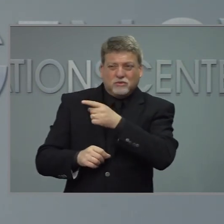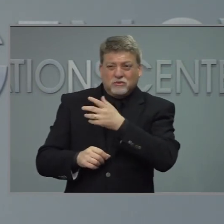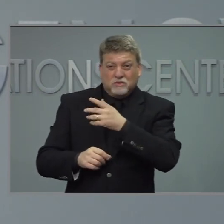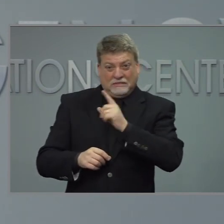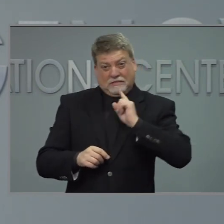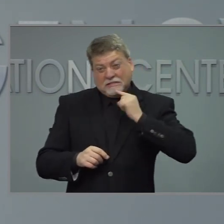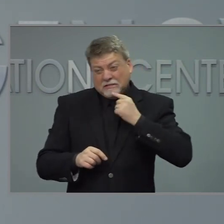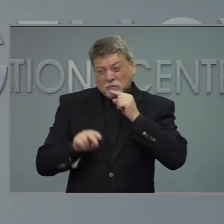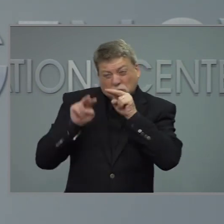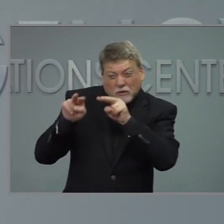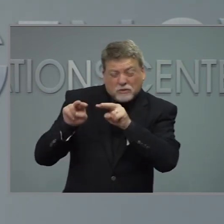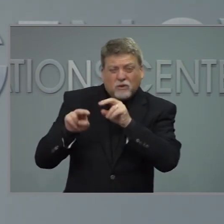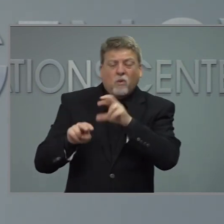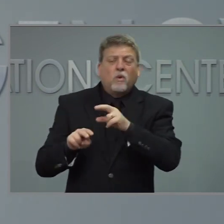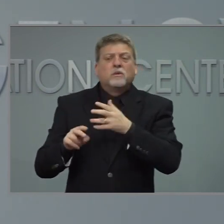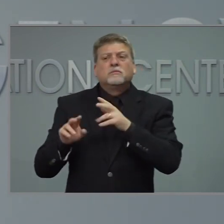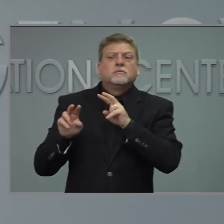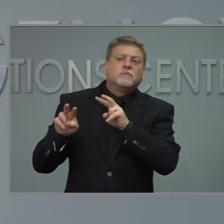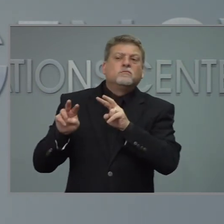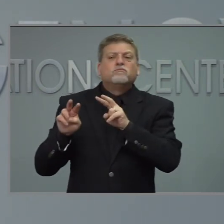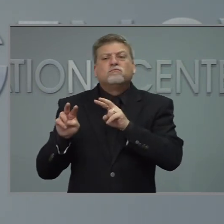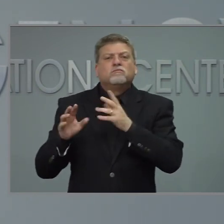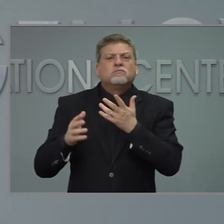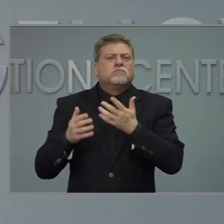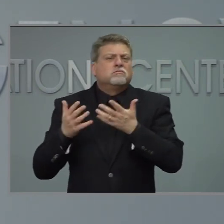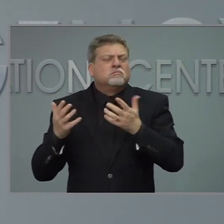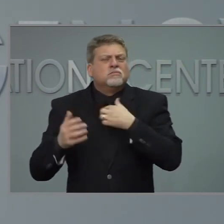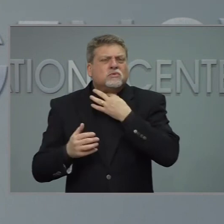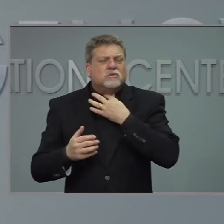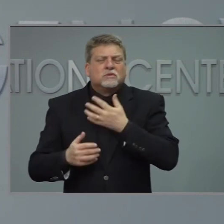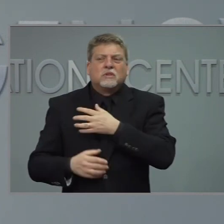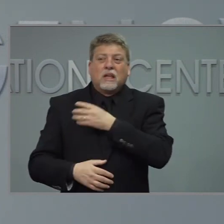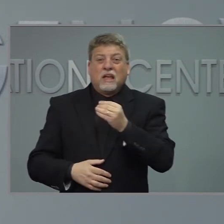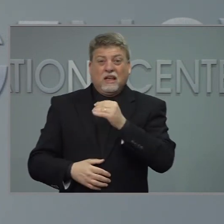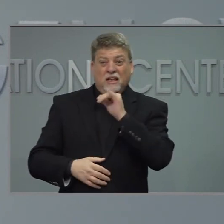Norte que tanta vigilancia tiene.